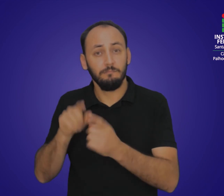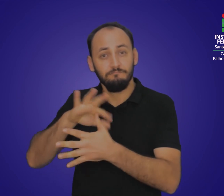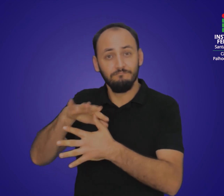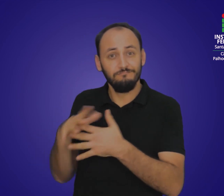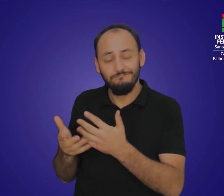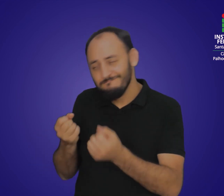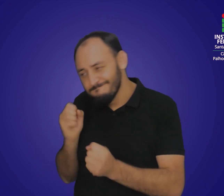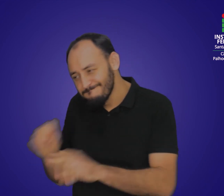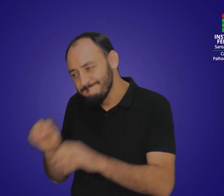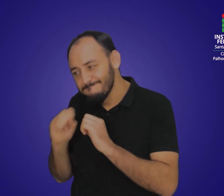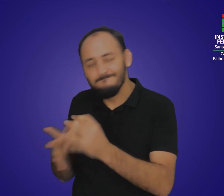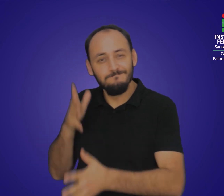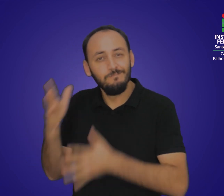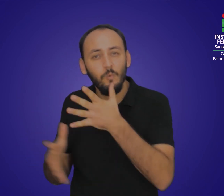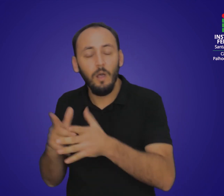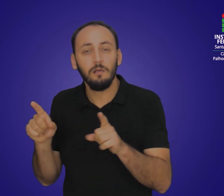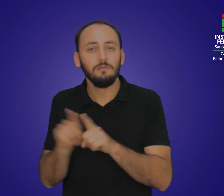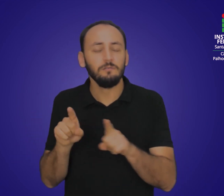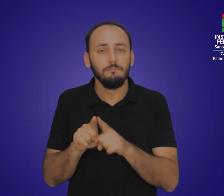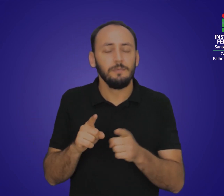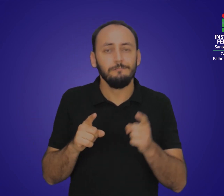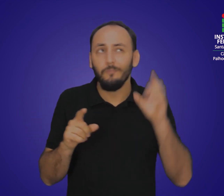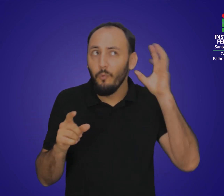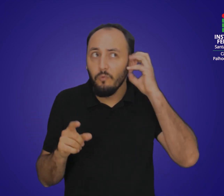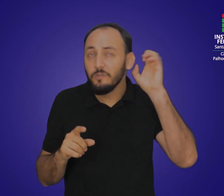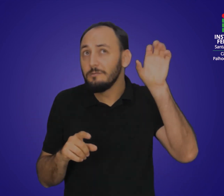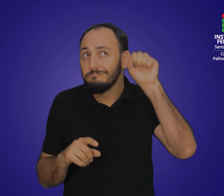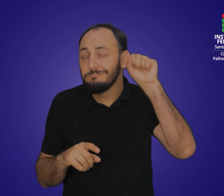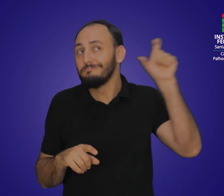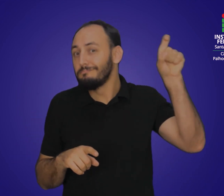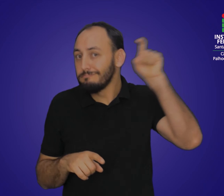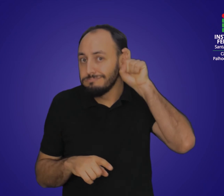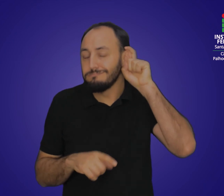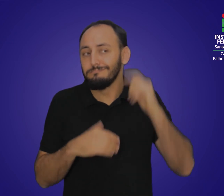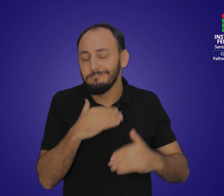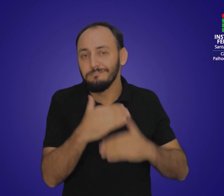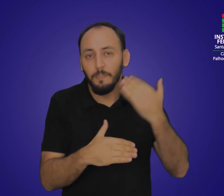Alguns procuram se aperfeiçoar na língua de sinais, outros fazem o uso de aparelhos auditivos.